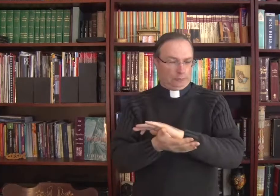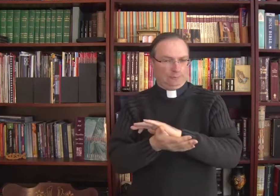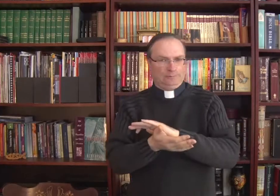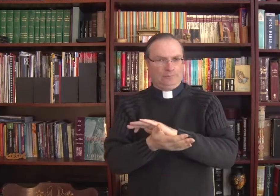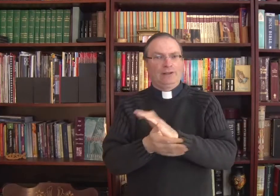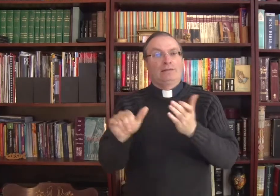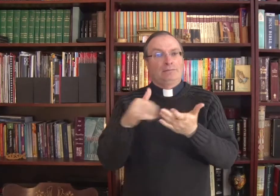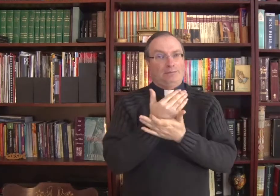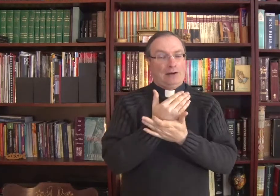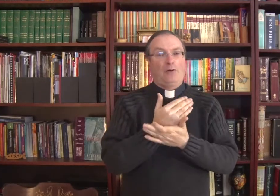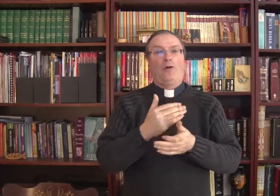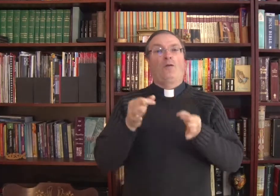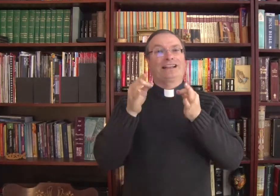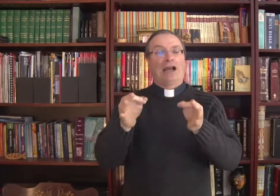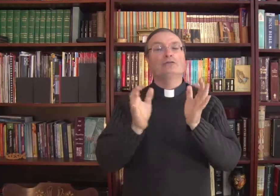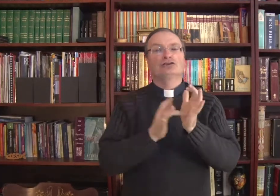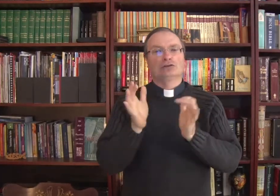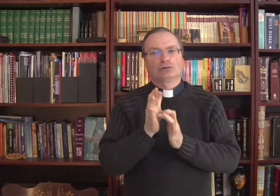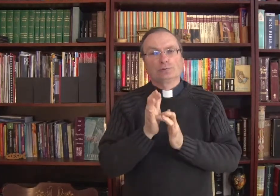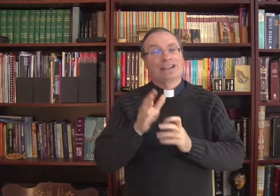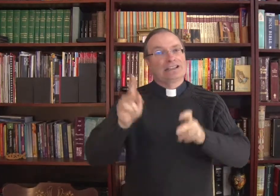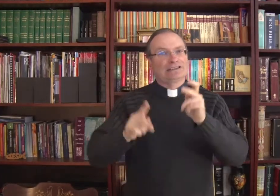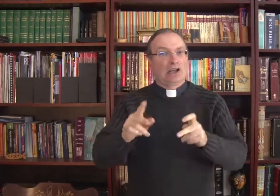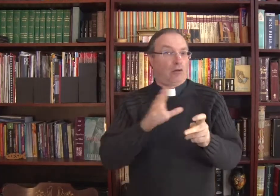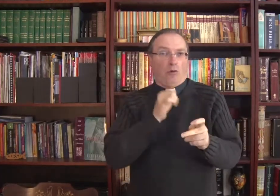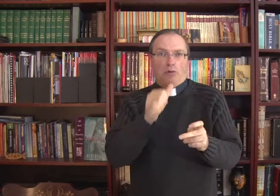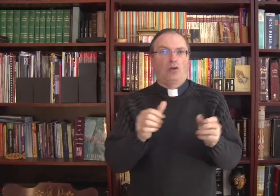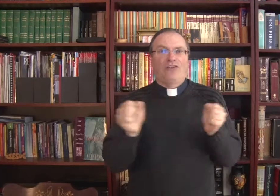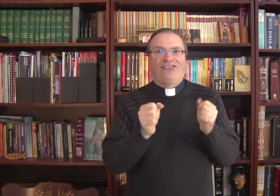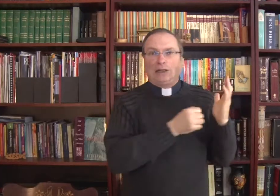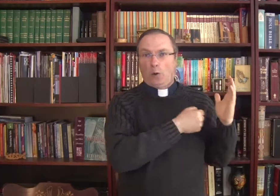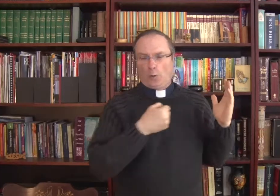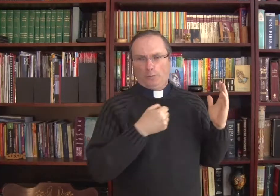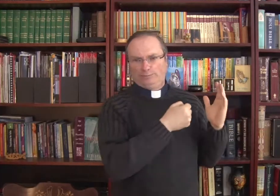car au temps de Jésus les gens n’ont pas de frigo.